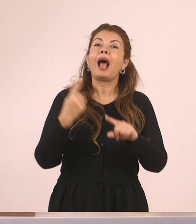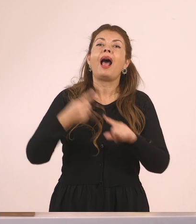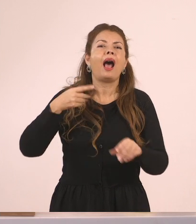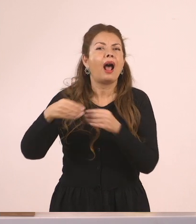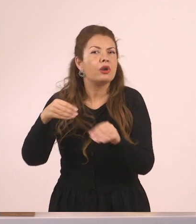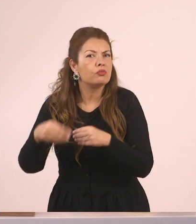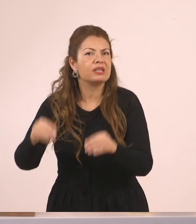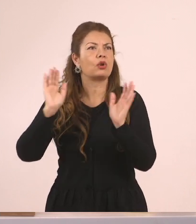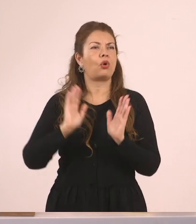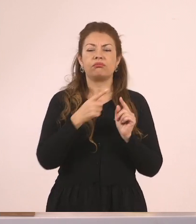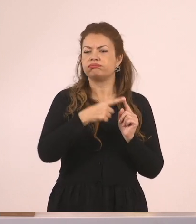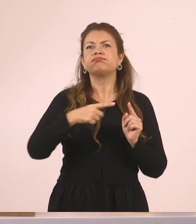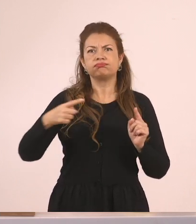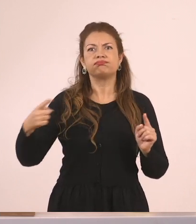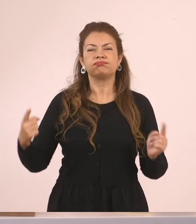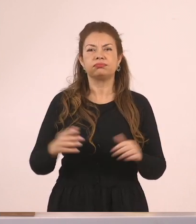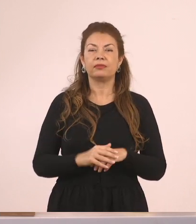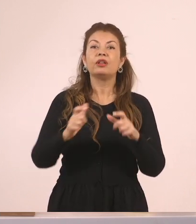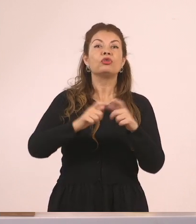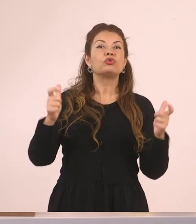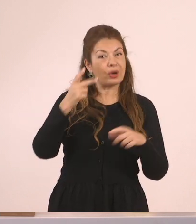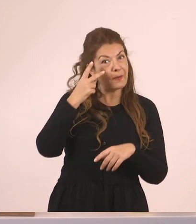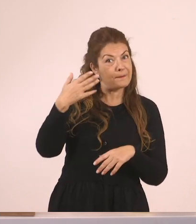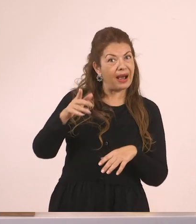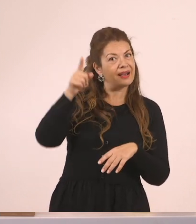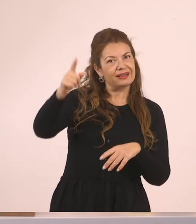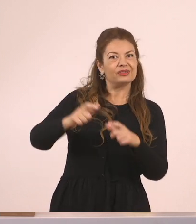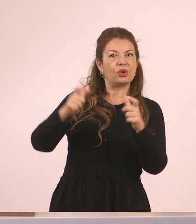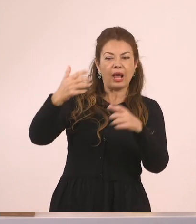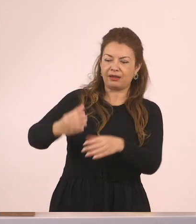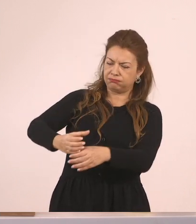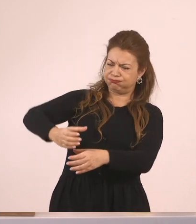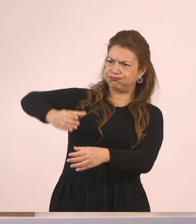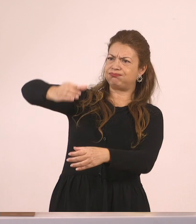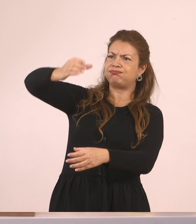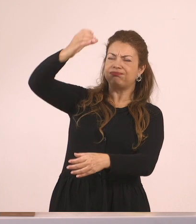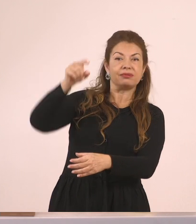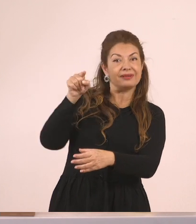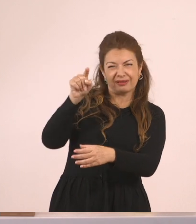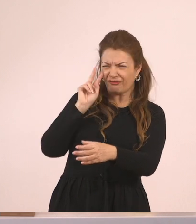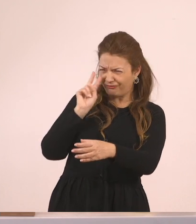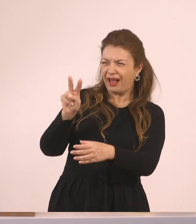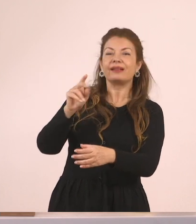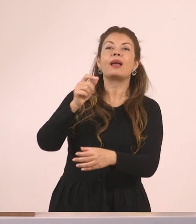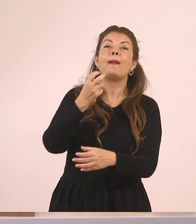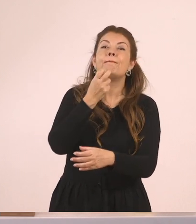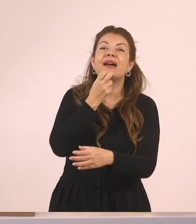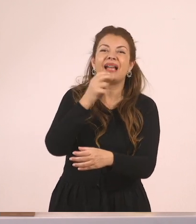Και, έχετε δει ποτέ στο σχολείο, που υπάρχει ένας σαν μεγάλος σωλήνας διάφανος, που μέσα ρίχνουμε μπαταρίες;